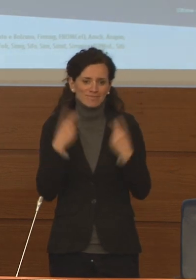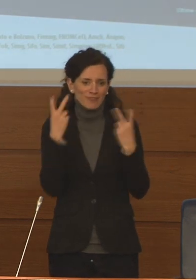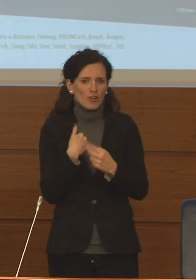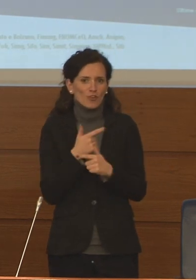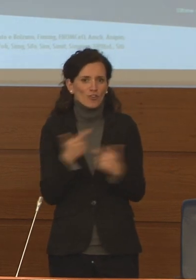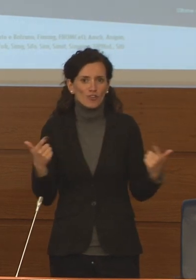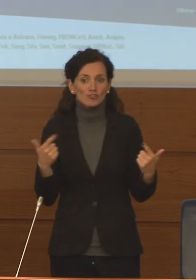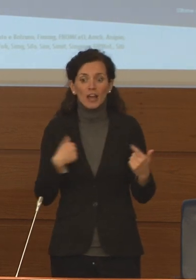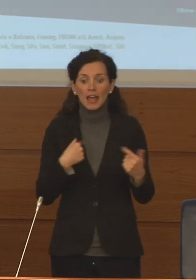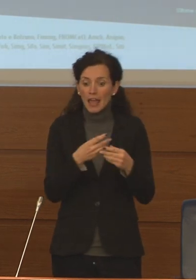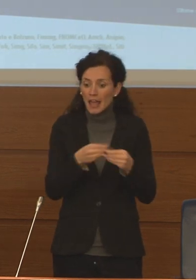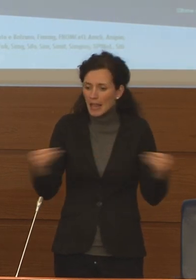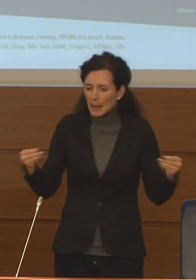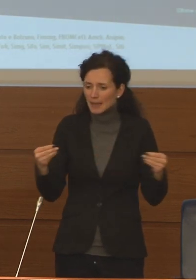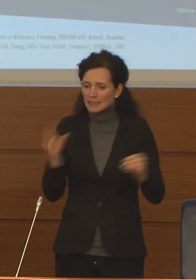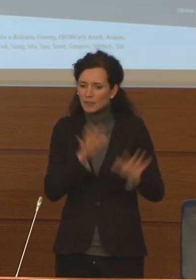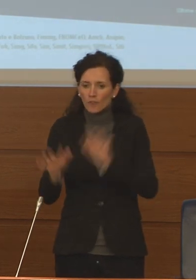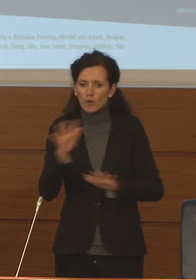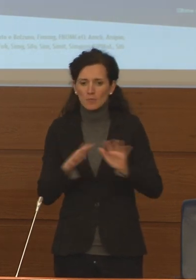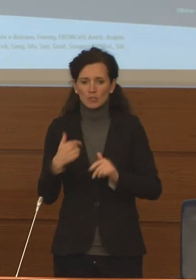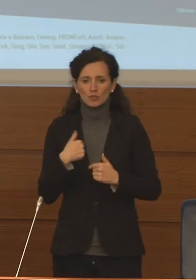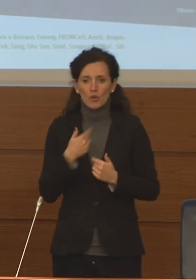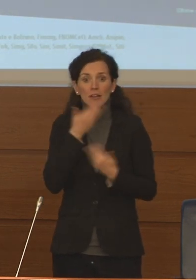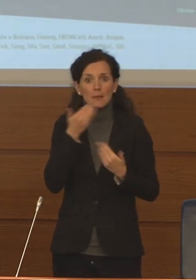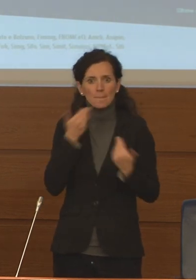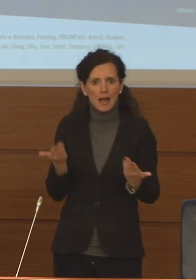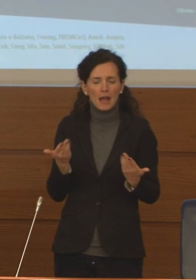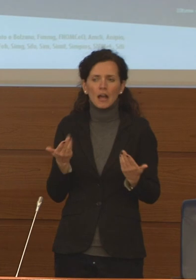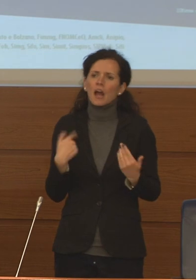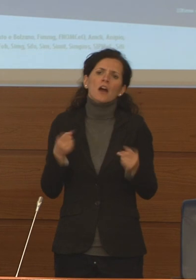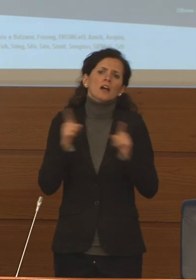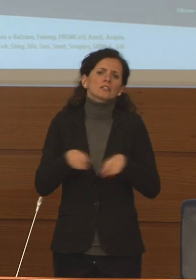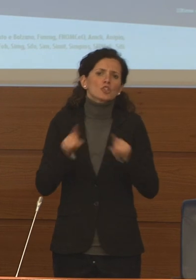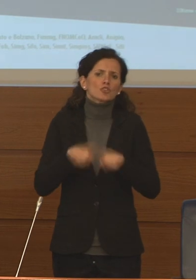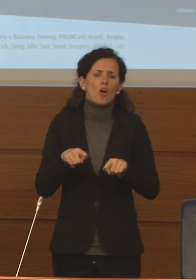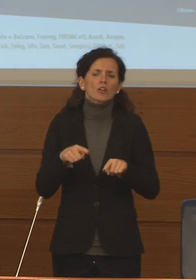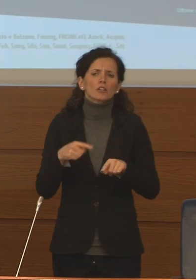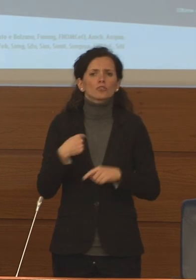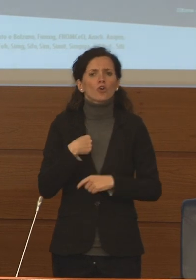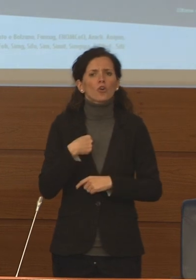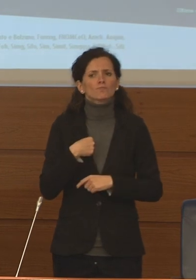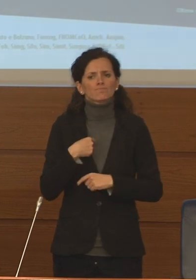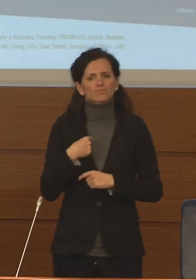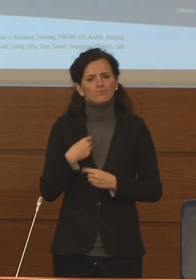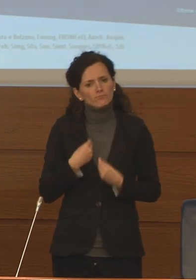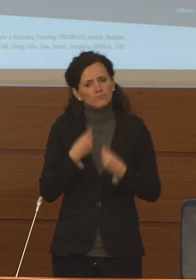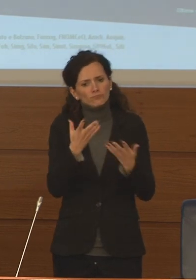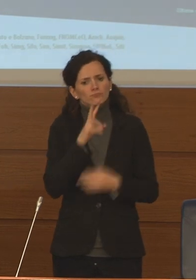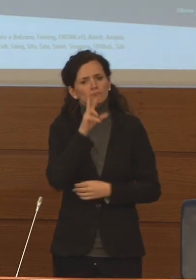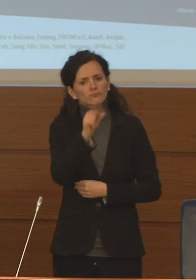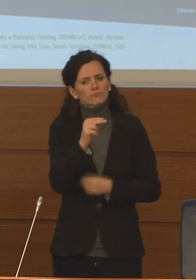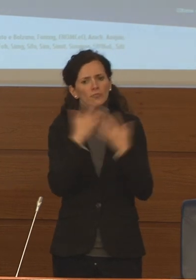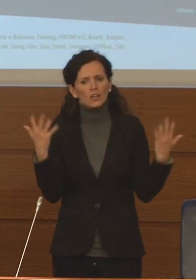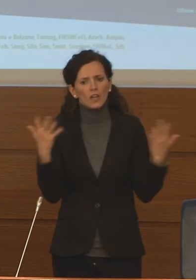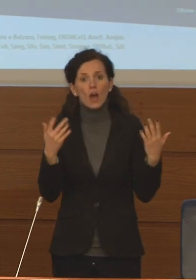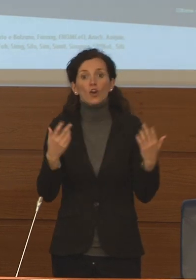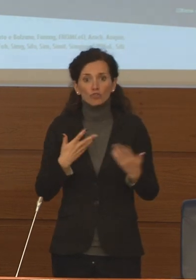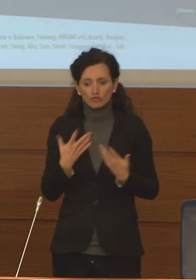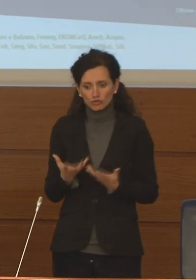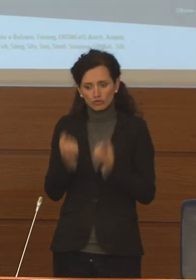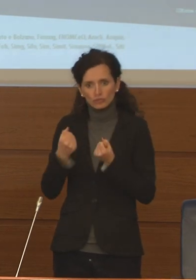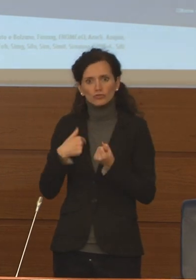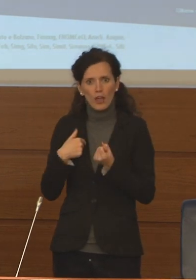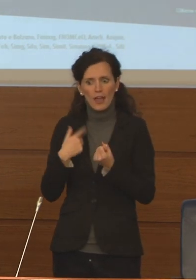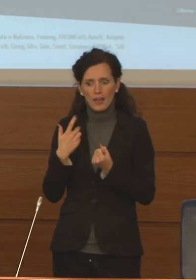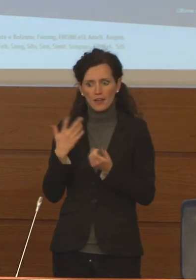Io sono abituato a parlare con degli elementi in mano che possano rendere